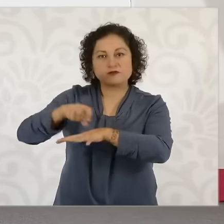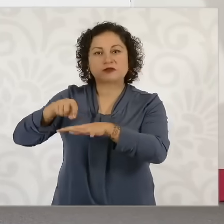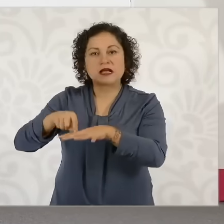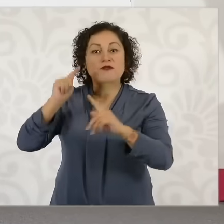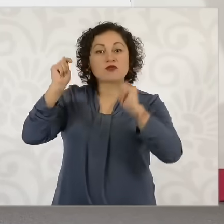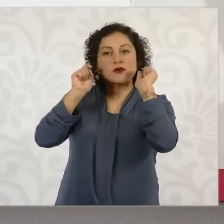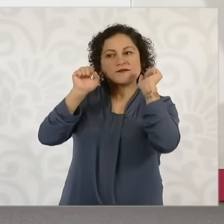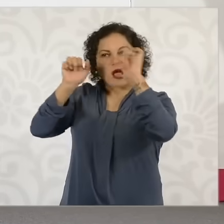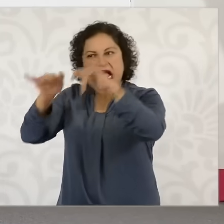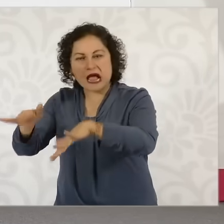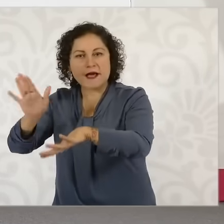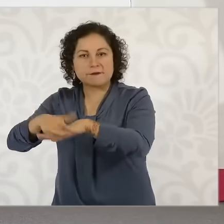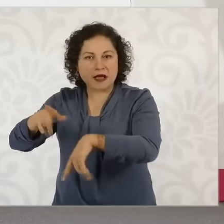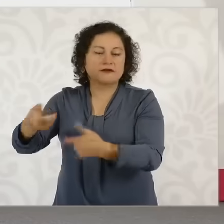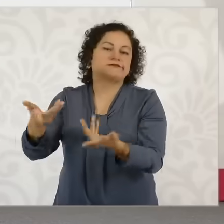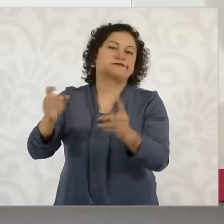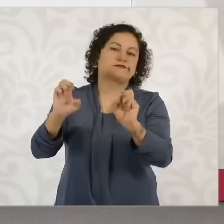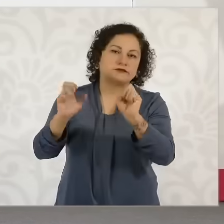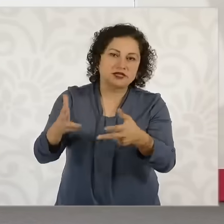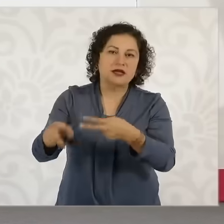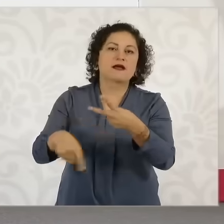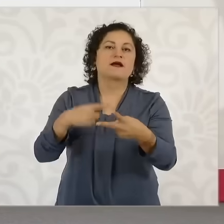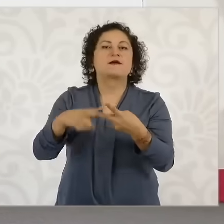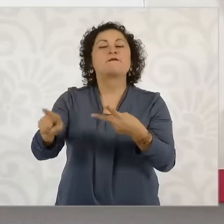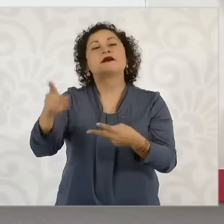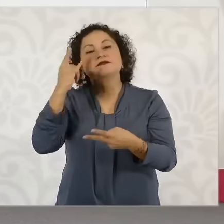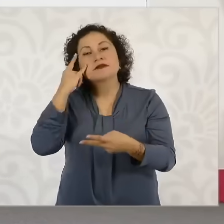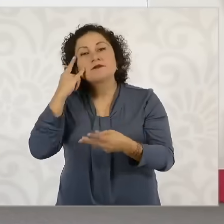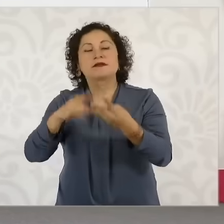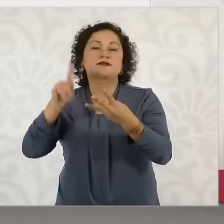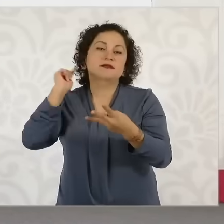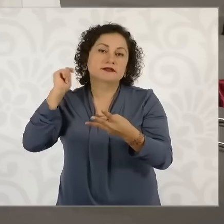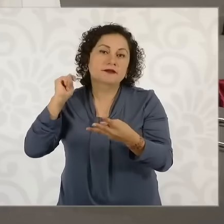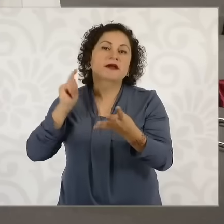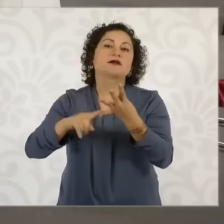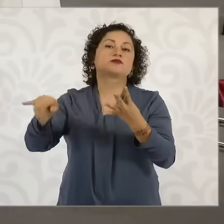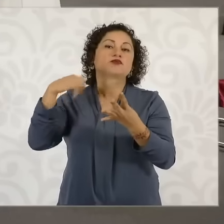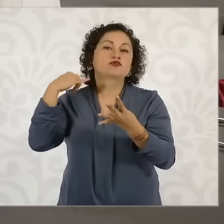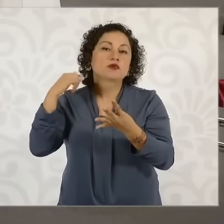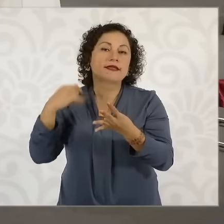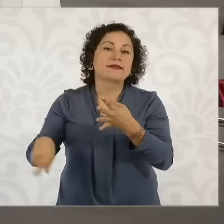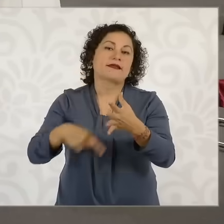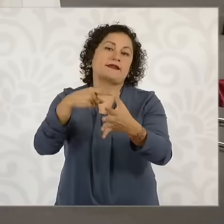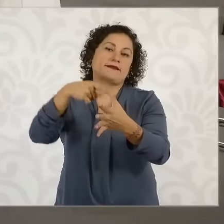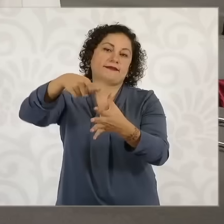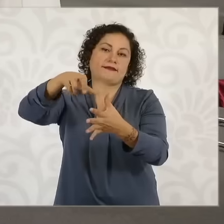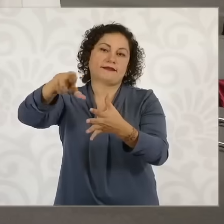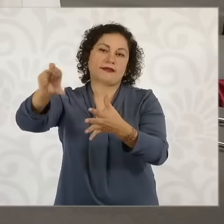a Chiapas, a Campeche, a Tabasco, a Yucatán y también, por supuesto, a Quintana Ro. De tal